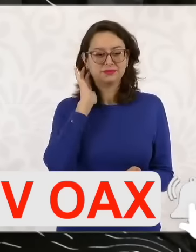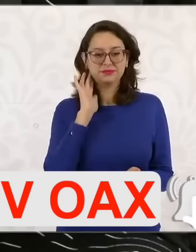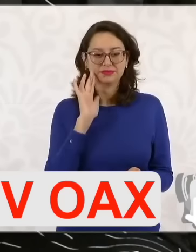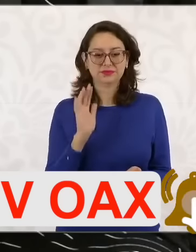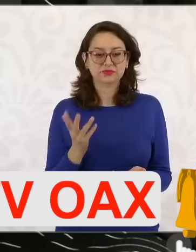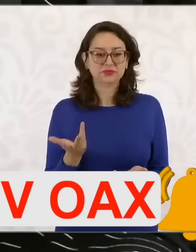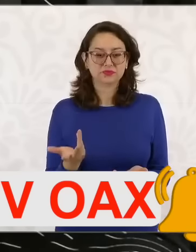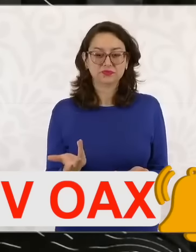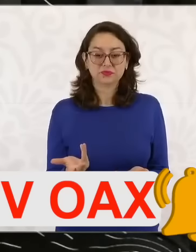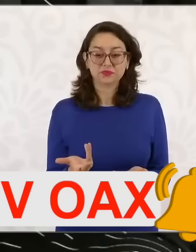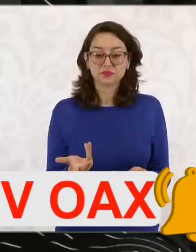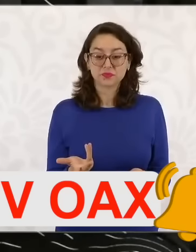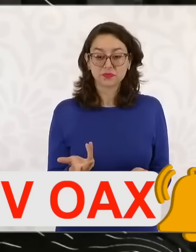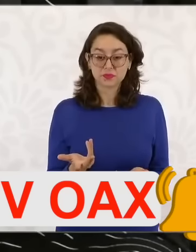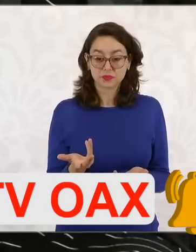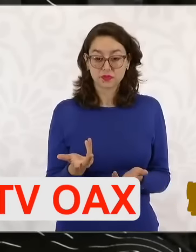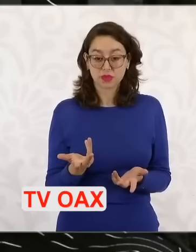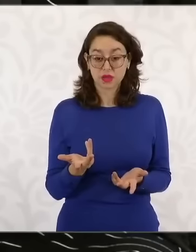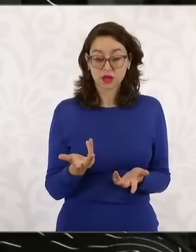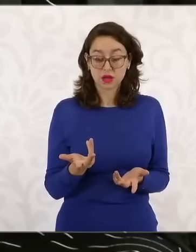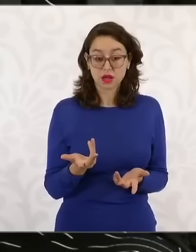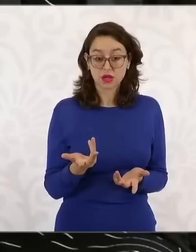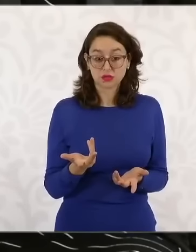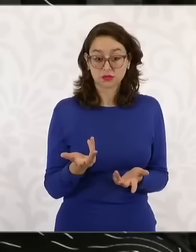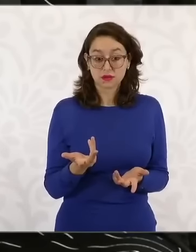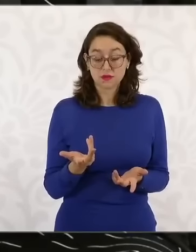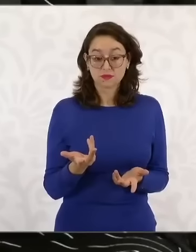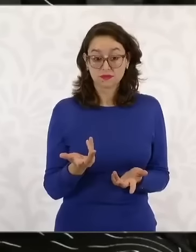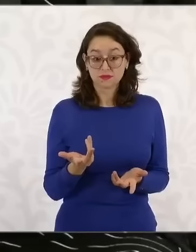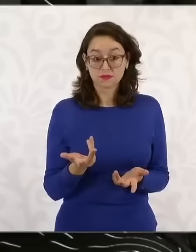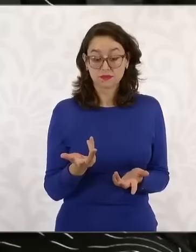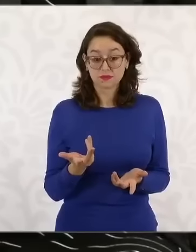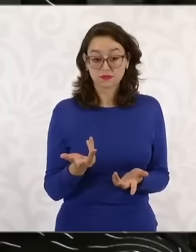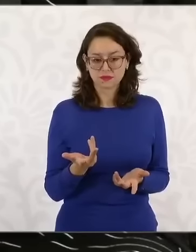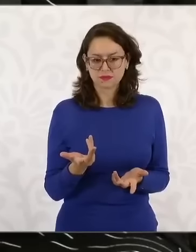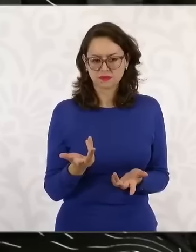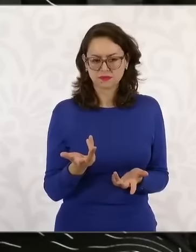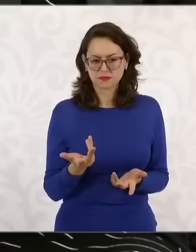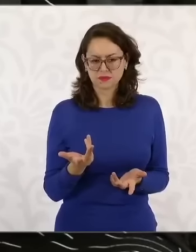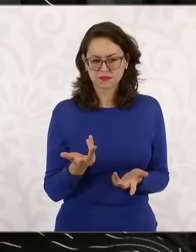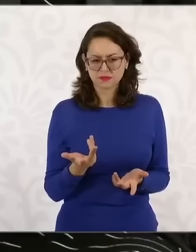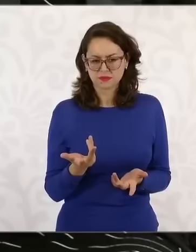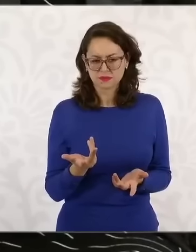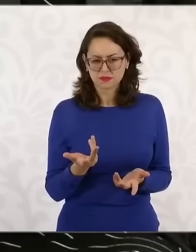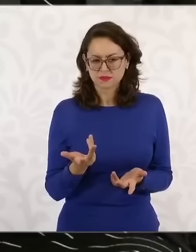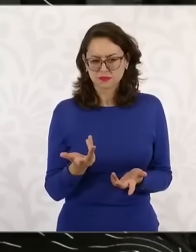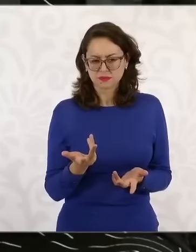que prácticamente esto de esto deshacía su su sus tesis de defensas o de otorgar derechos y ahorita